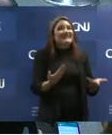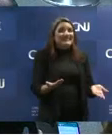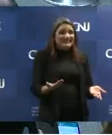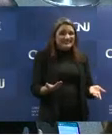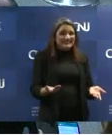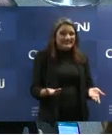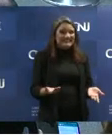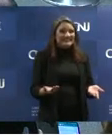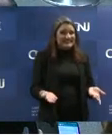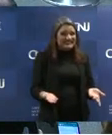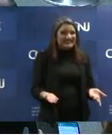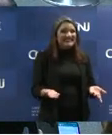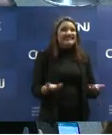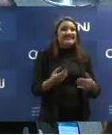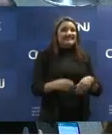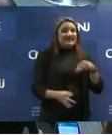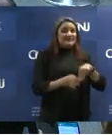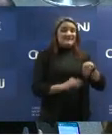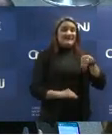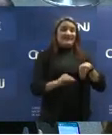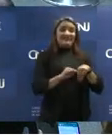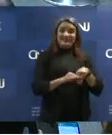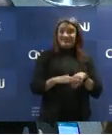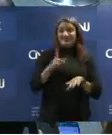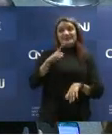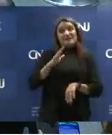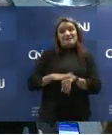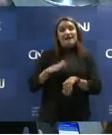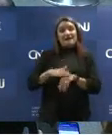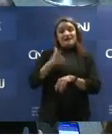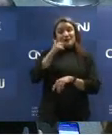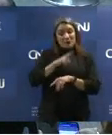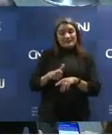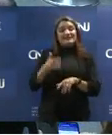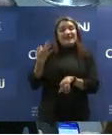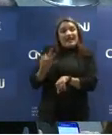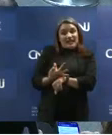Tenho mais suporte para aguentar essa divergência.